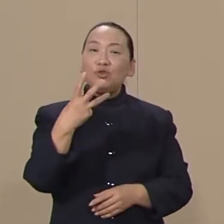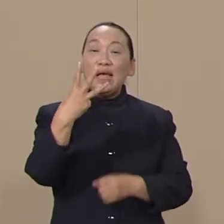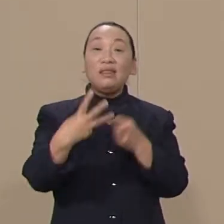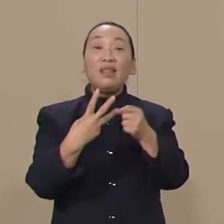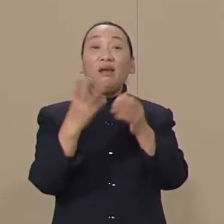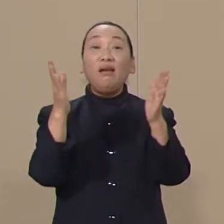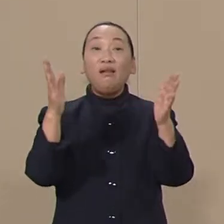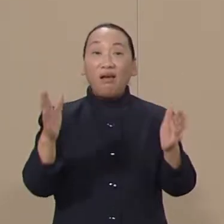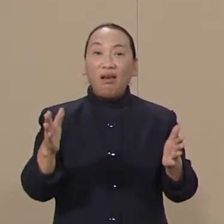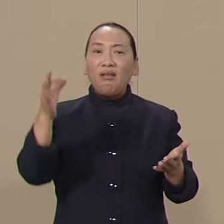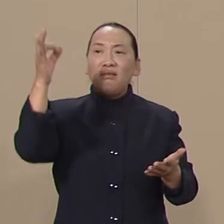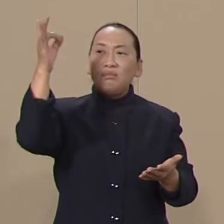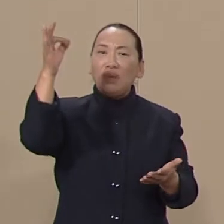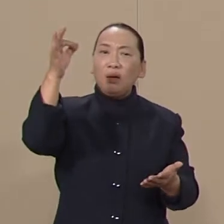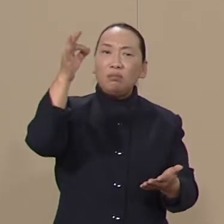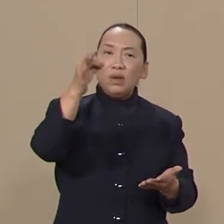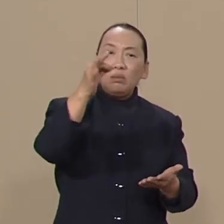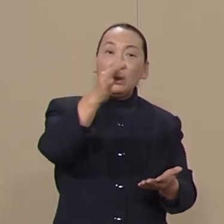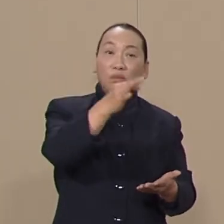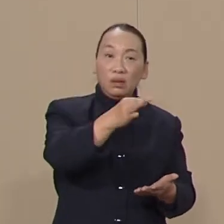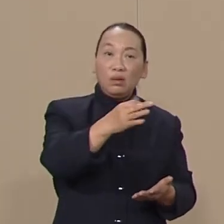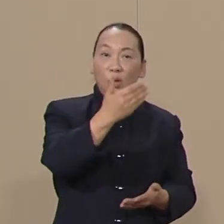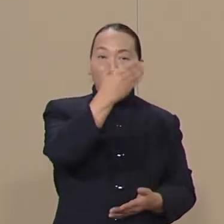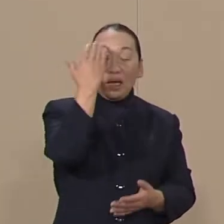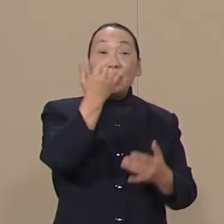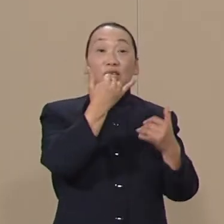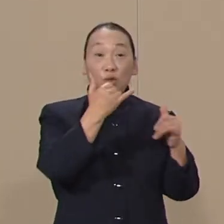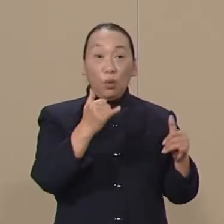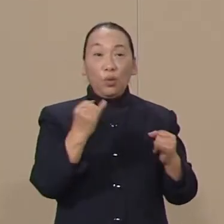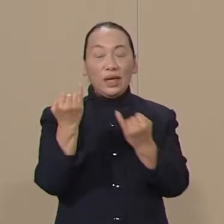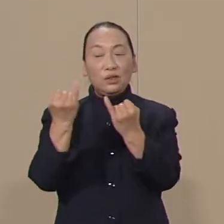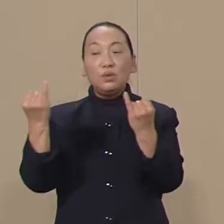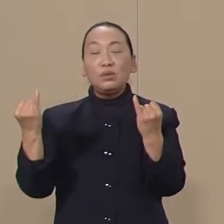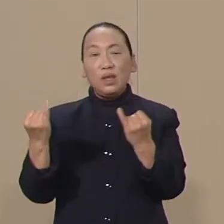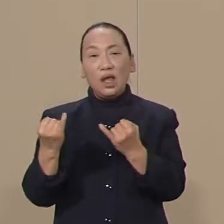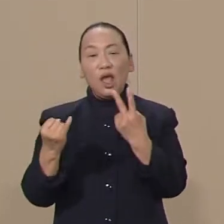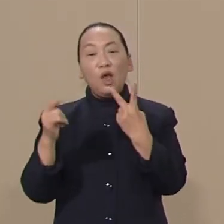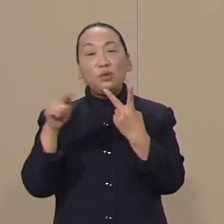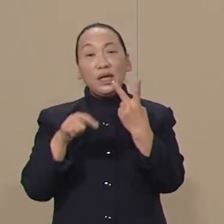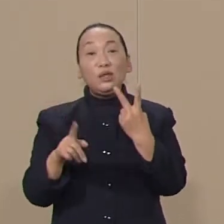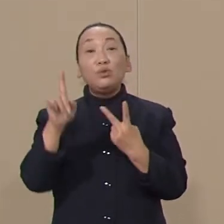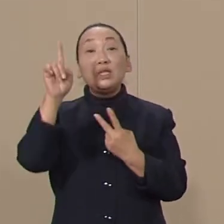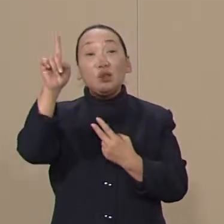若い人・女性の２人に１人が パート・派遣・契約社員なんです